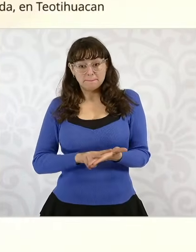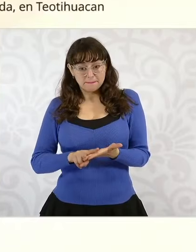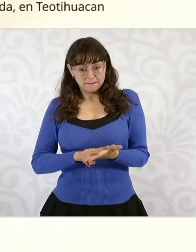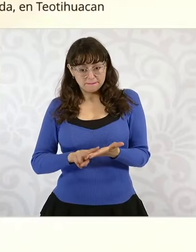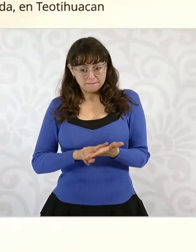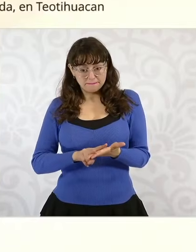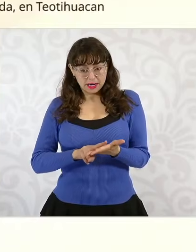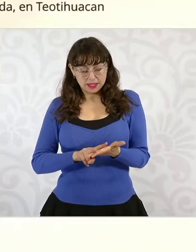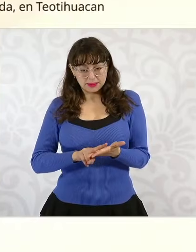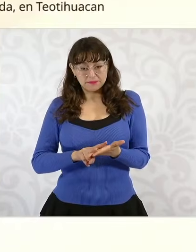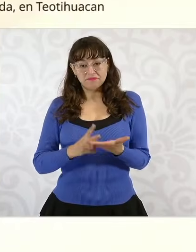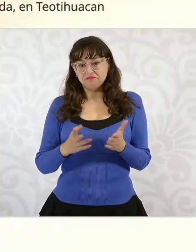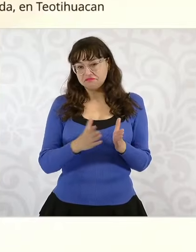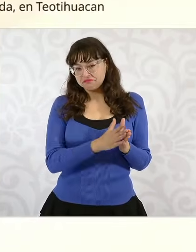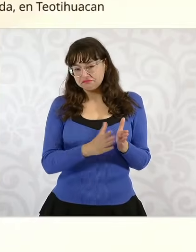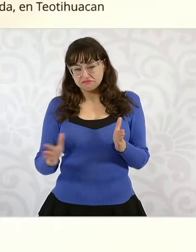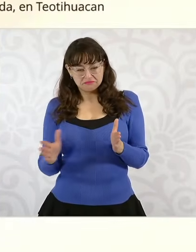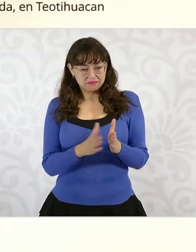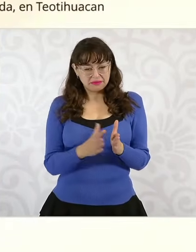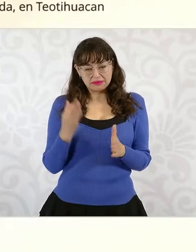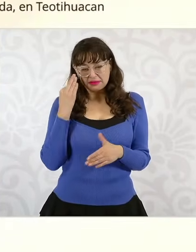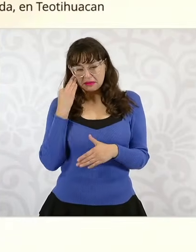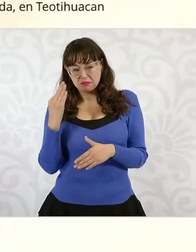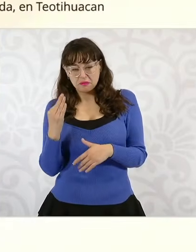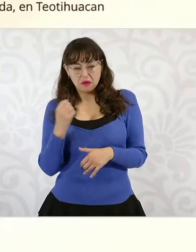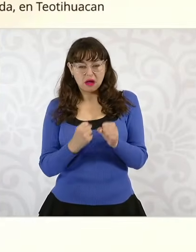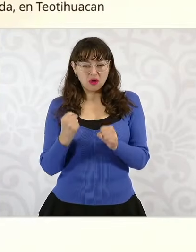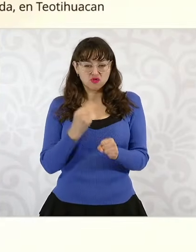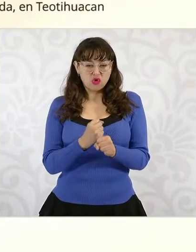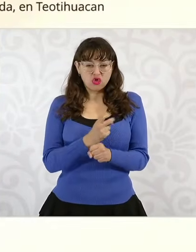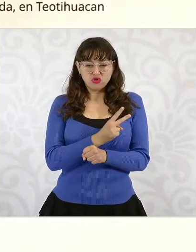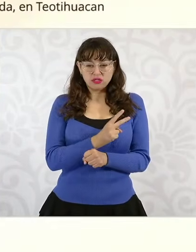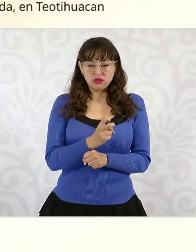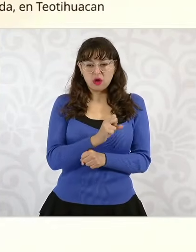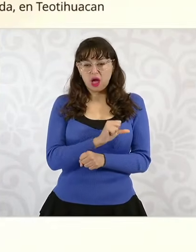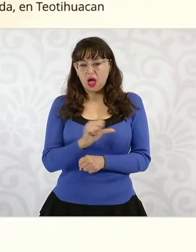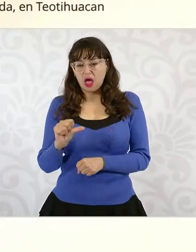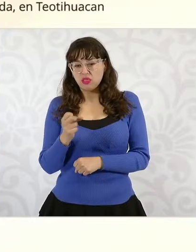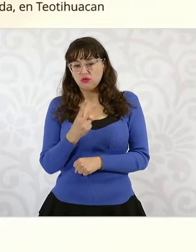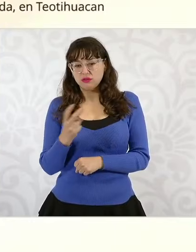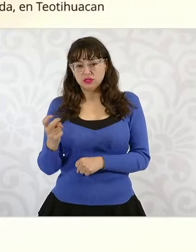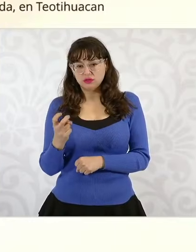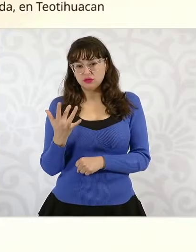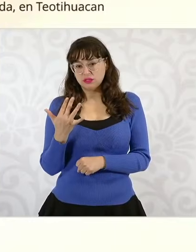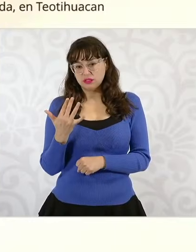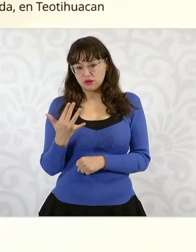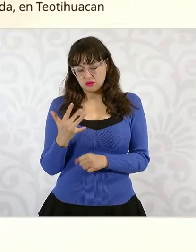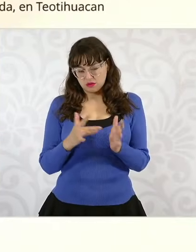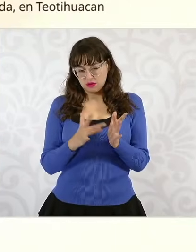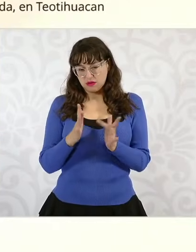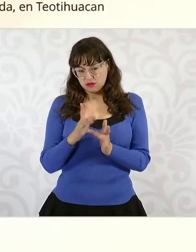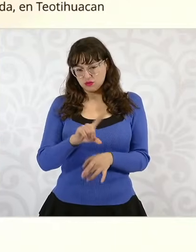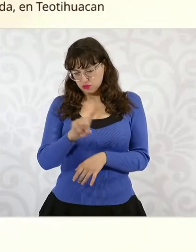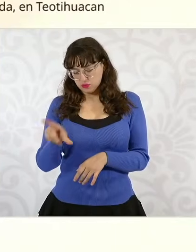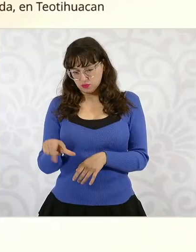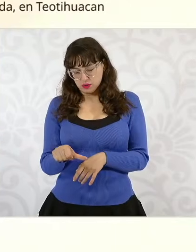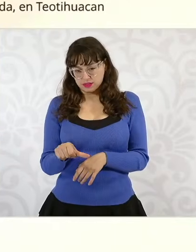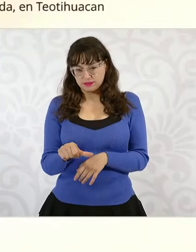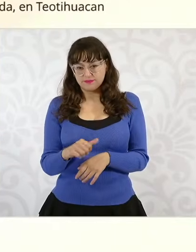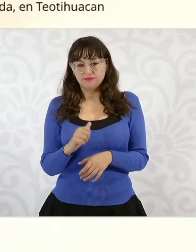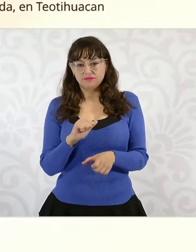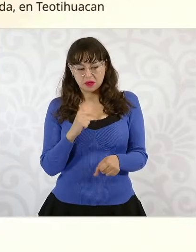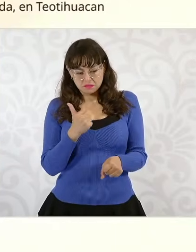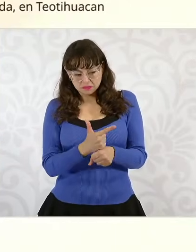temporalidad estimada entre los años 200 a 250 después de Cristo y fue localizado en el año